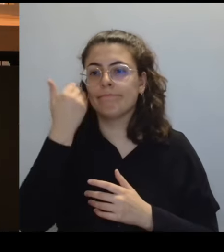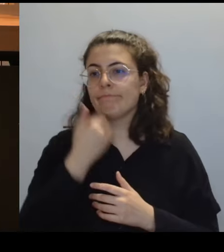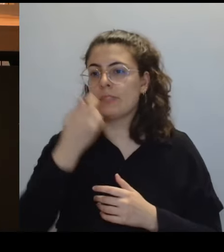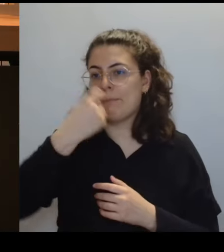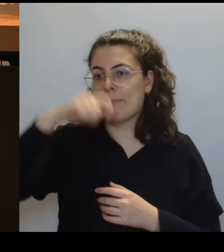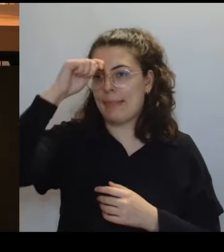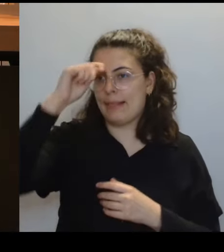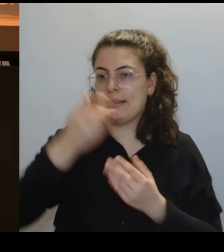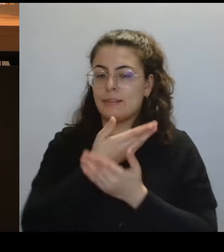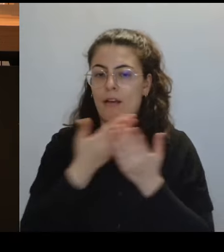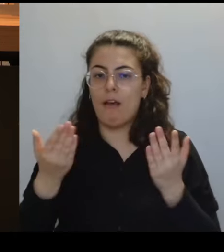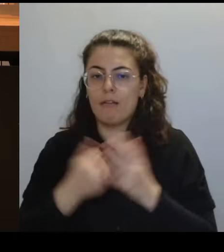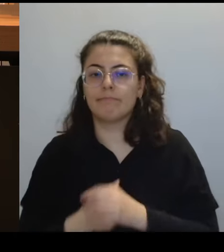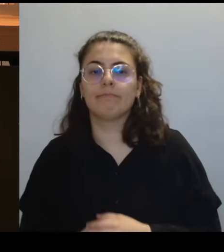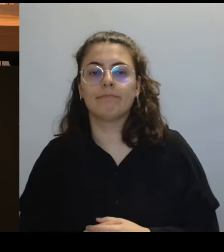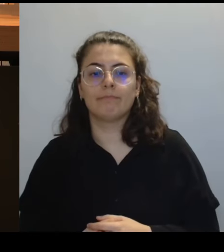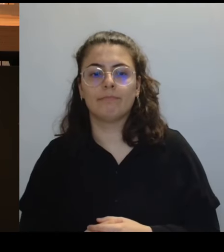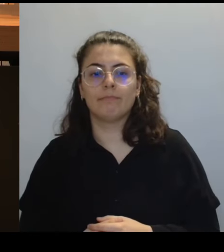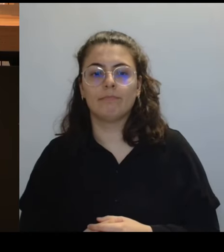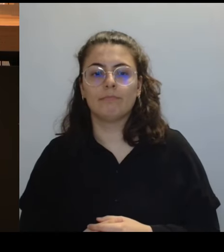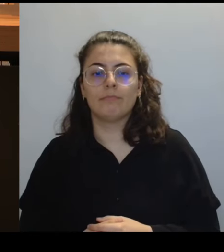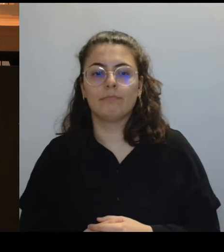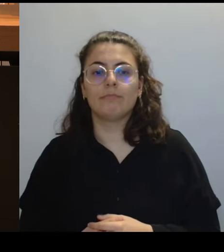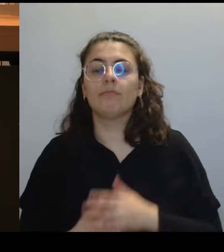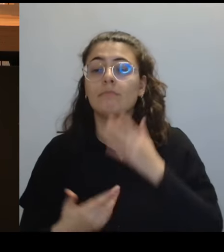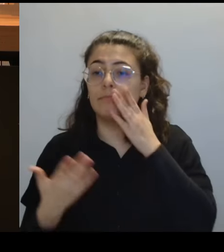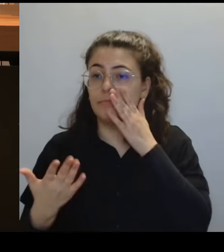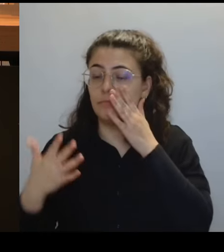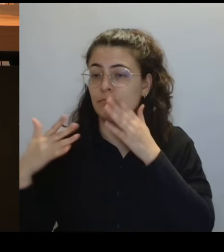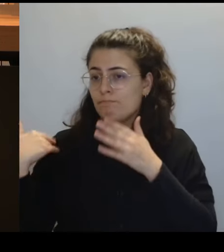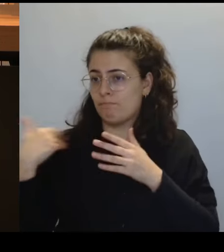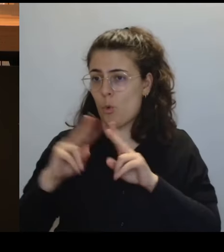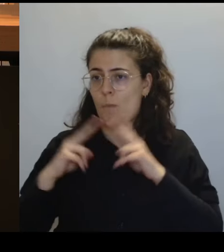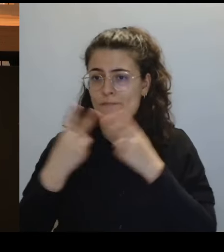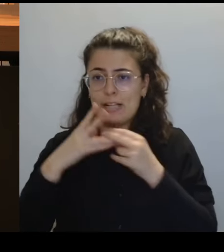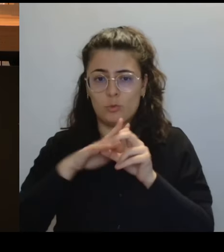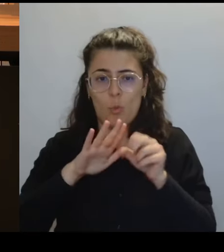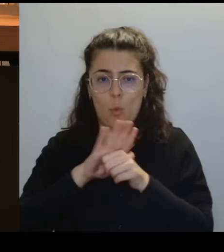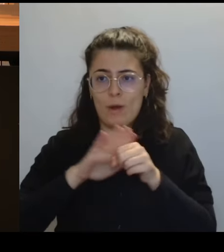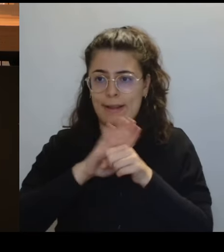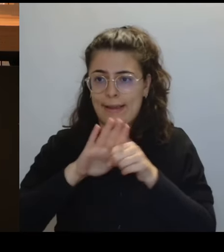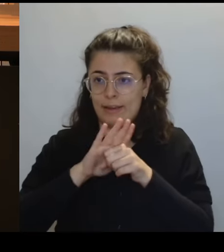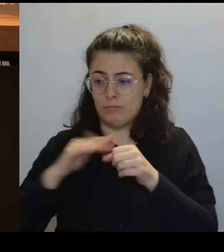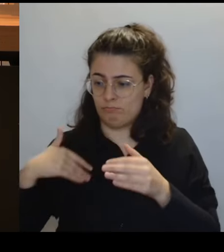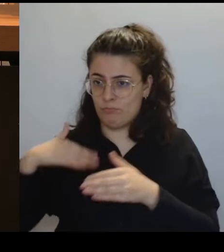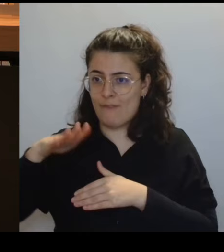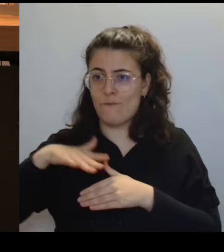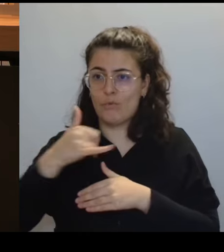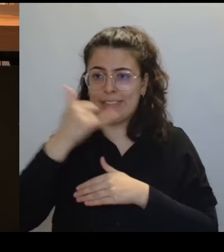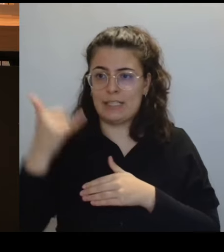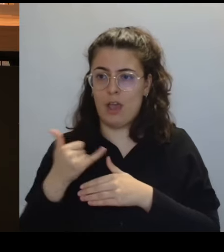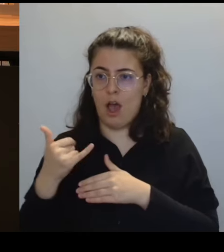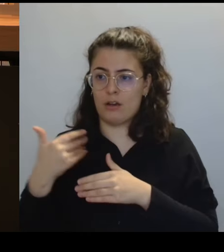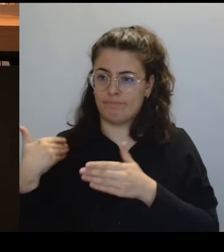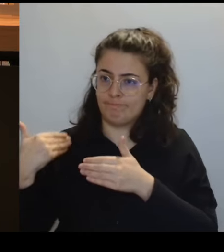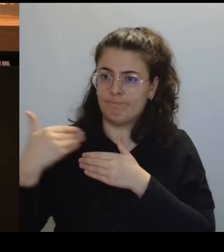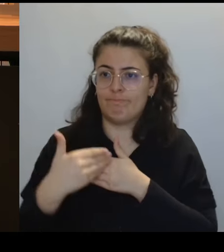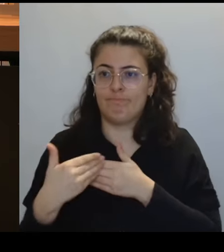15 Jahre nachdem die Umweltzone eingeführt wurde, debattieren wir heute darüber. Und das ist ein guter